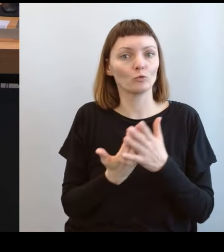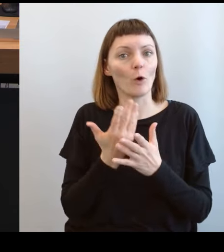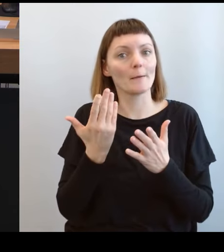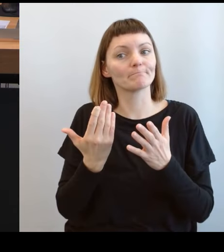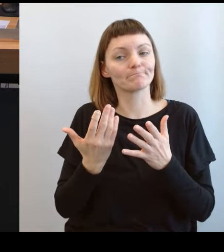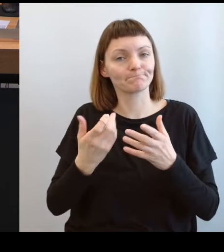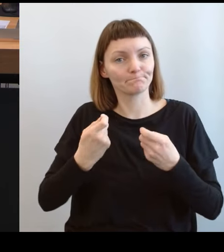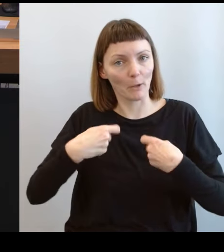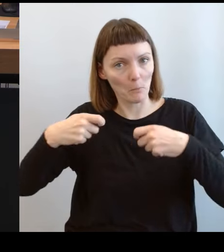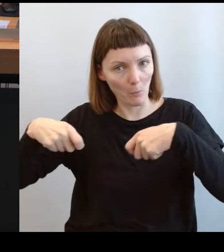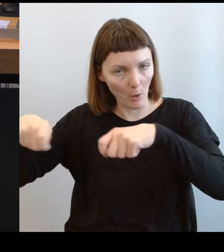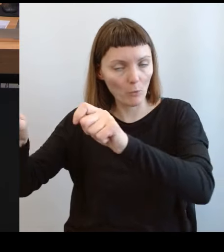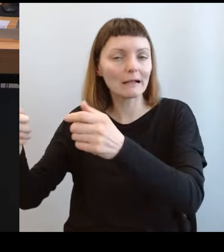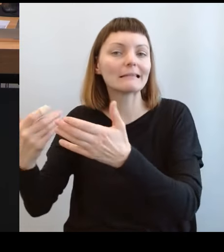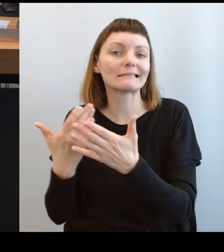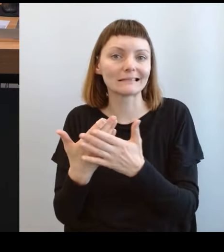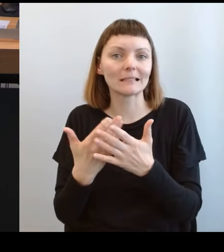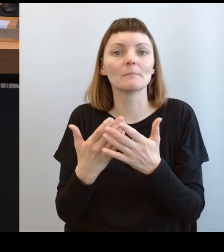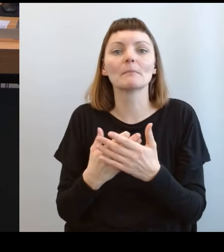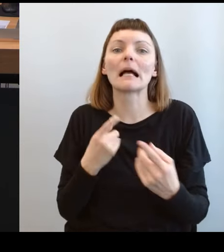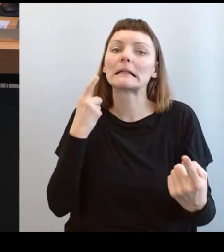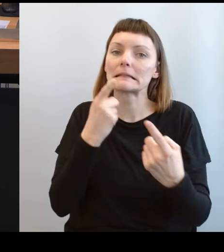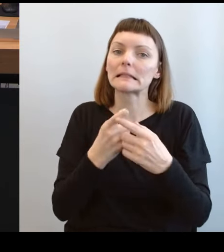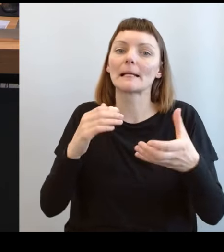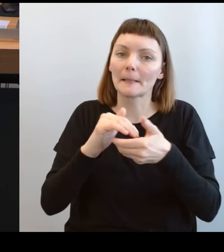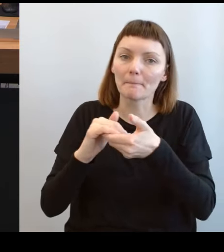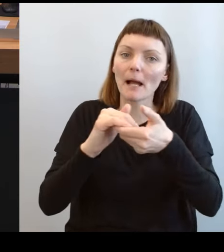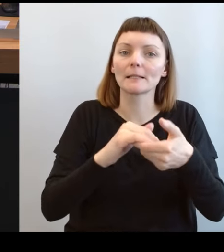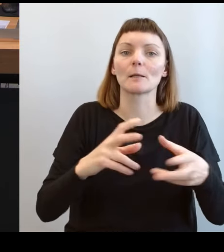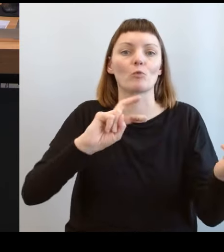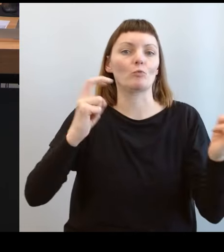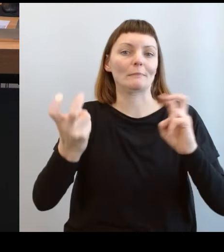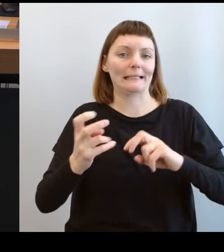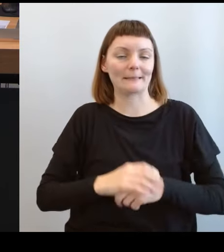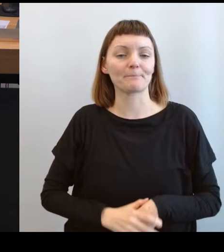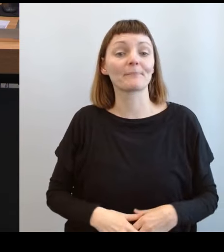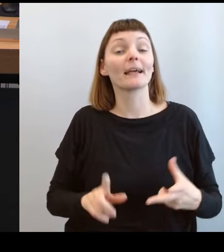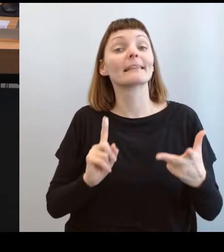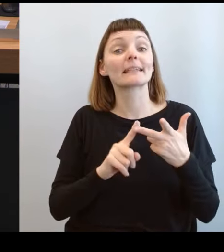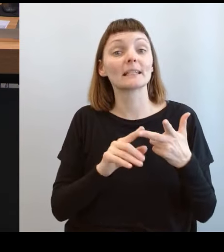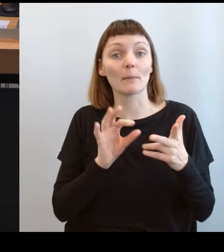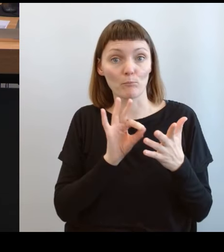Und der dritte Punkt, der mich umtreibt und den Sie in Ihrem Antrag hier auch ansprechen, ist die Frage, wie wir die